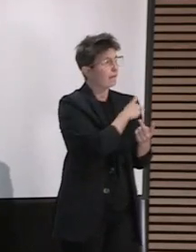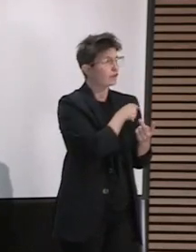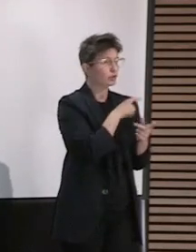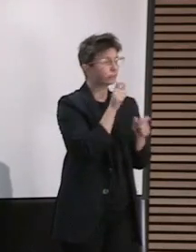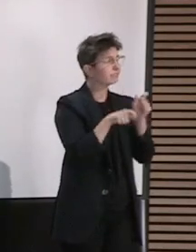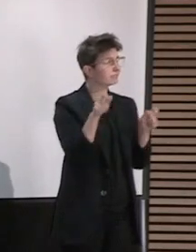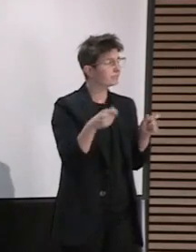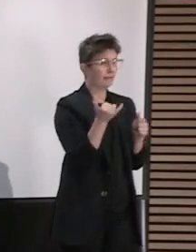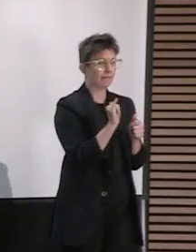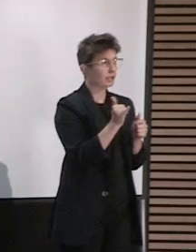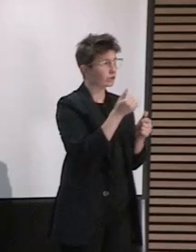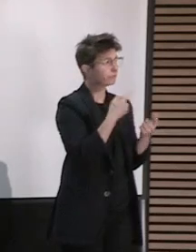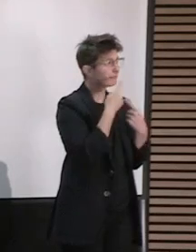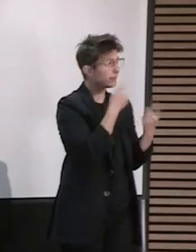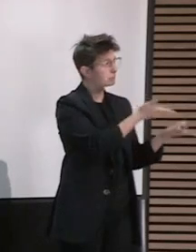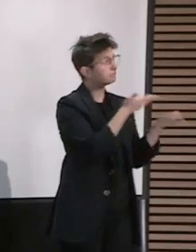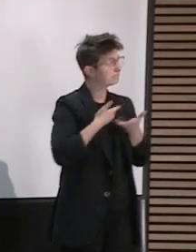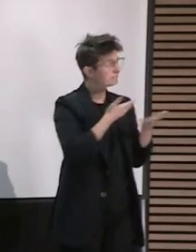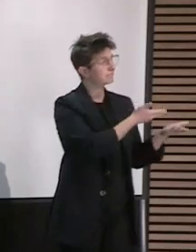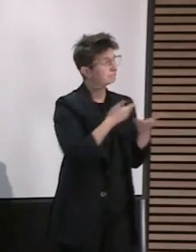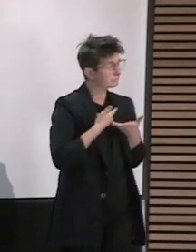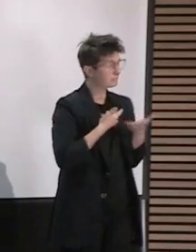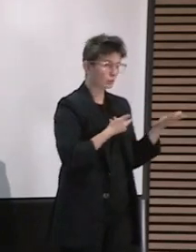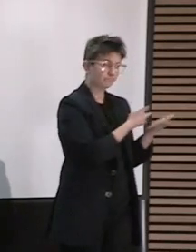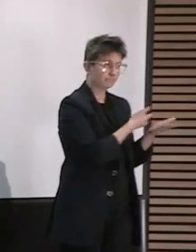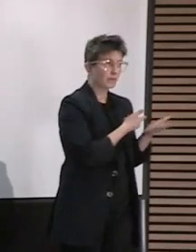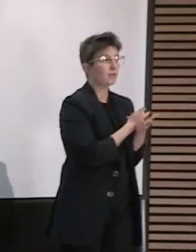Mai i te tirohanga a nga